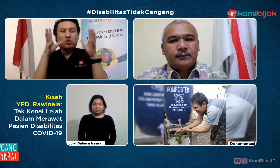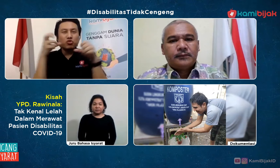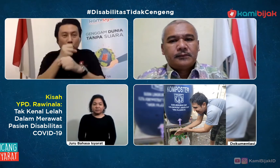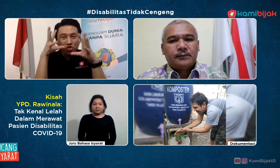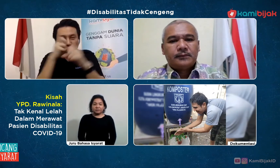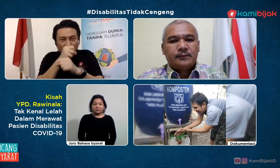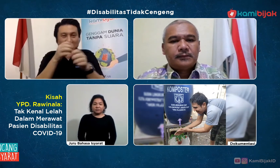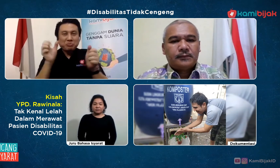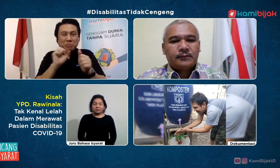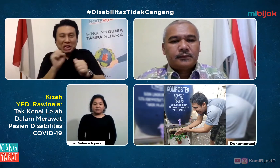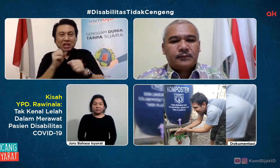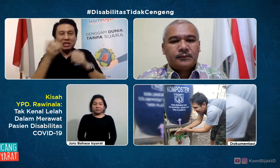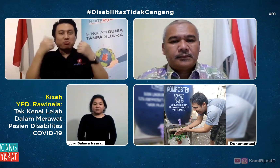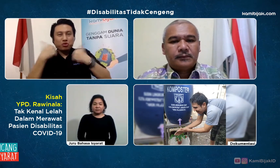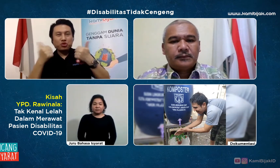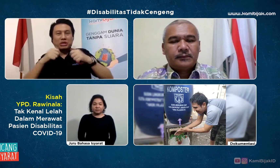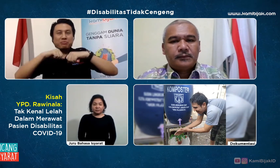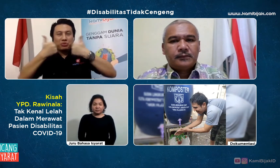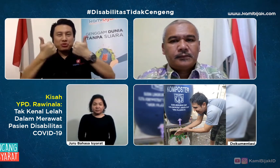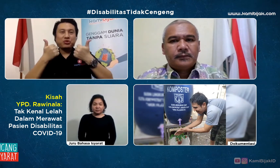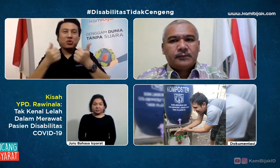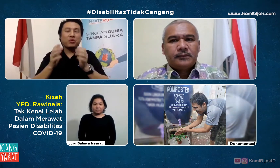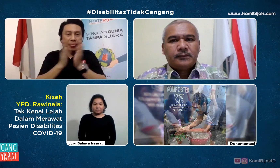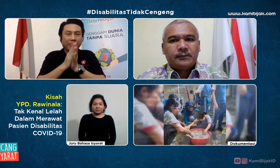Berarti benar-benar fokus siapa pada proses penyembuhannya